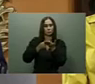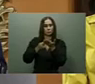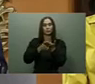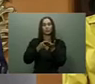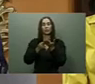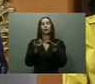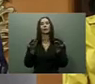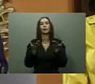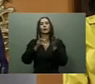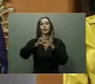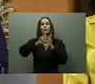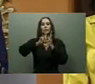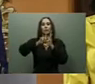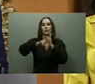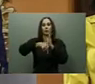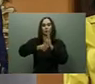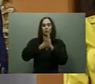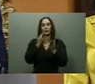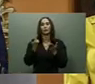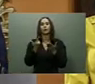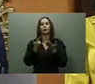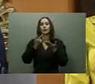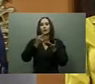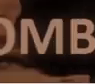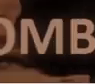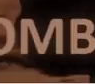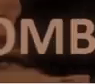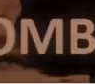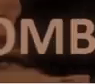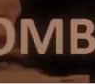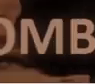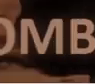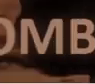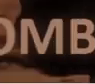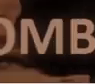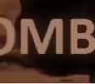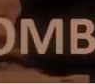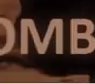de El Seibo, iban a pasar de un hotel en operación a por lo menos cuatro más en construcción,